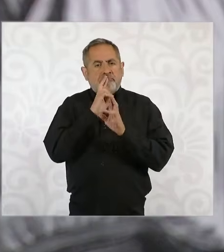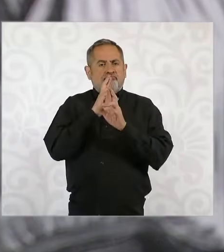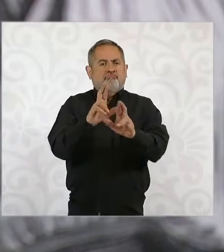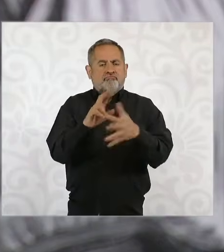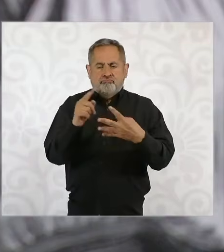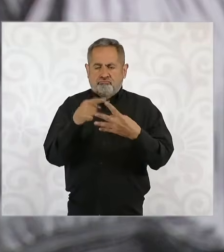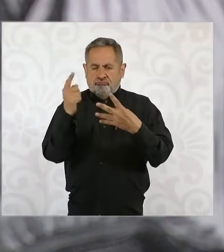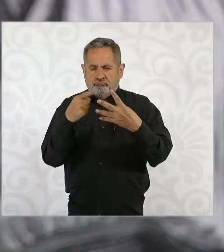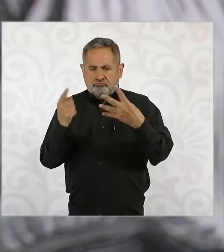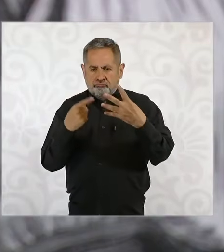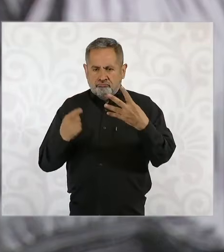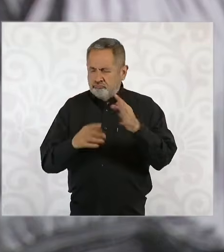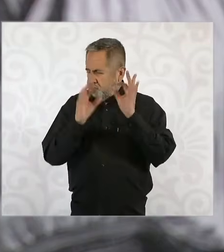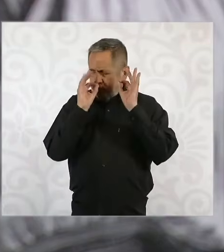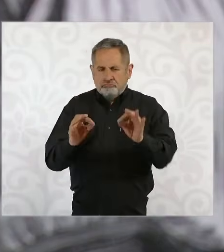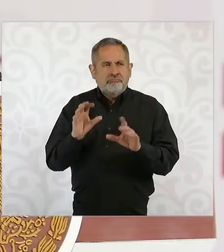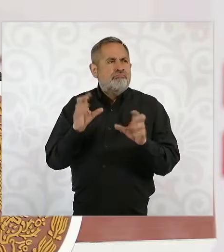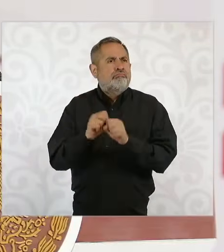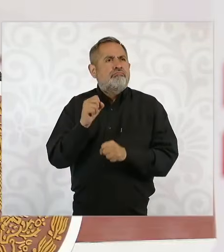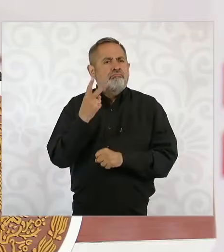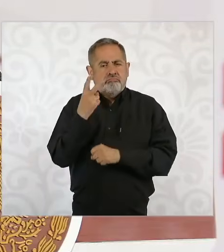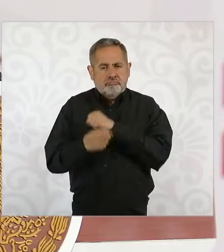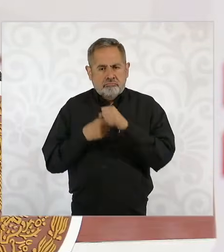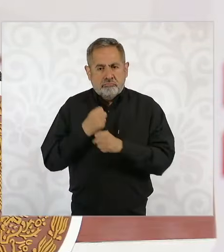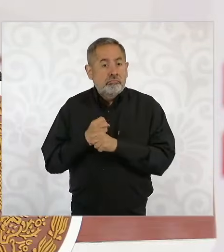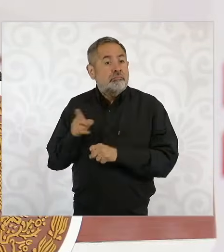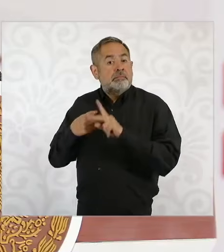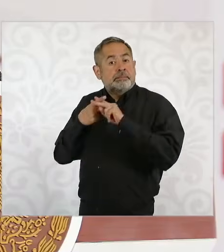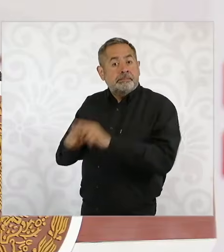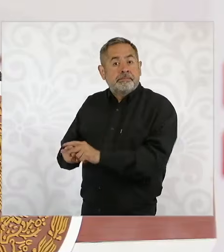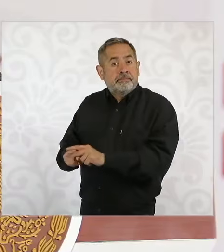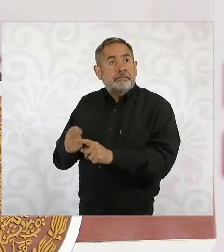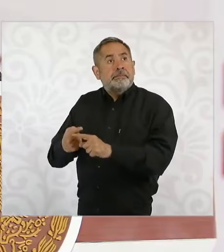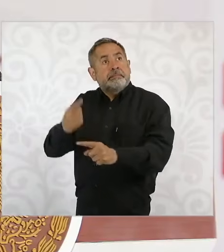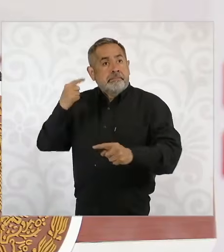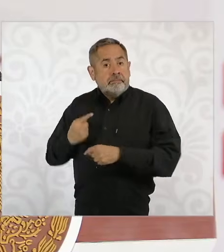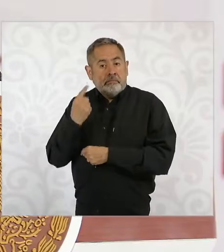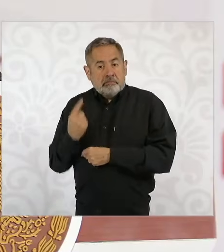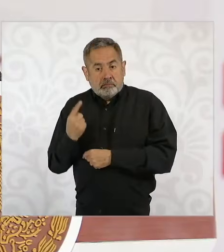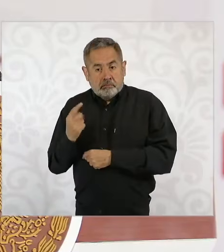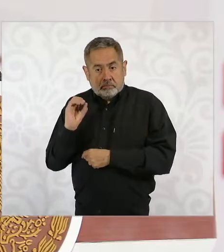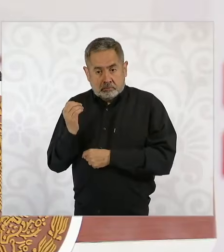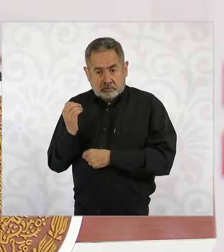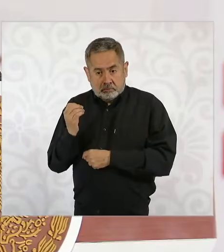Bueno, casi porque van a ser eh ella empezó el primero de octubre y este informe se va a